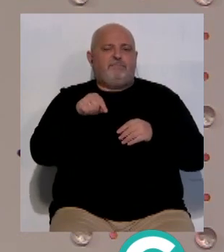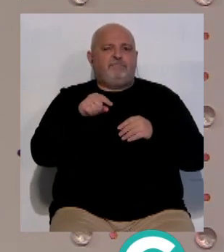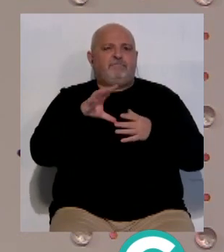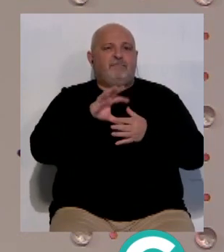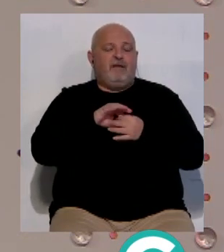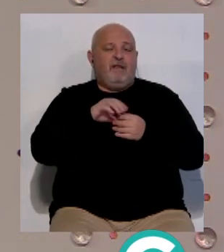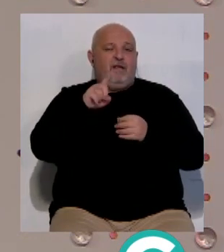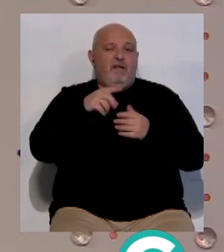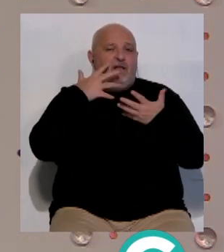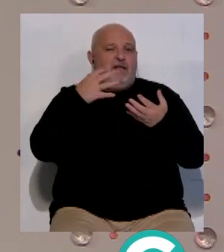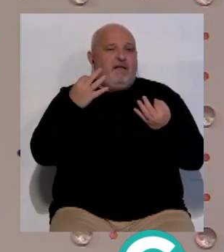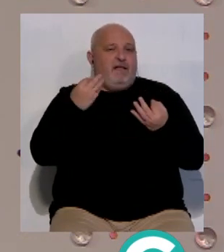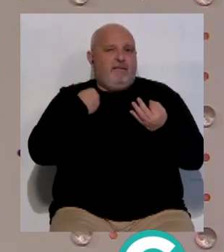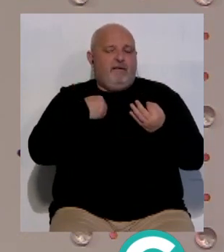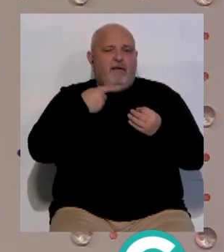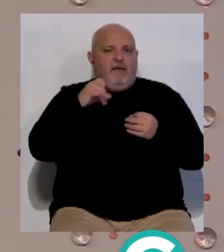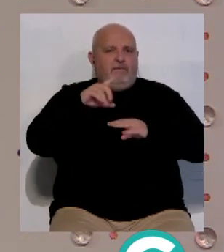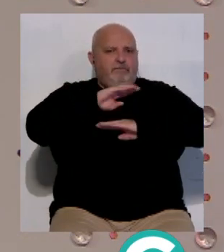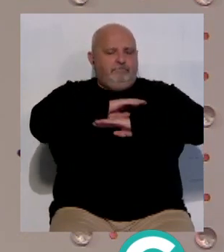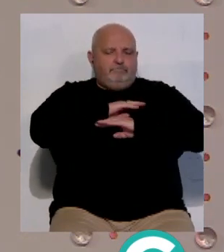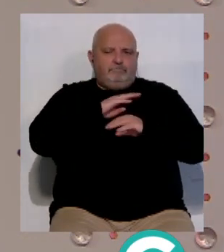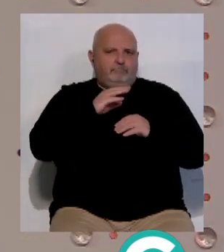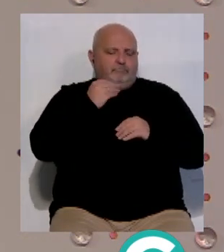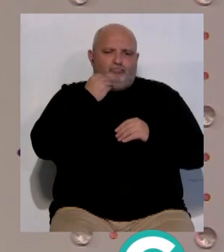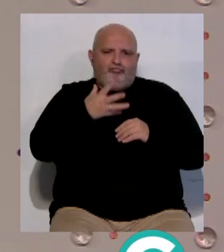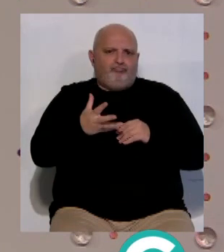yo creo que hay que destacar un David Hill que estuvo impresionante que nos mantuvo ahí y que